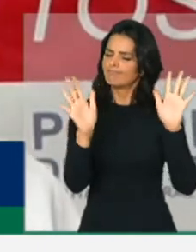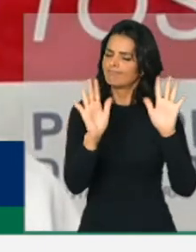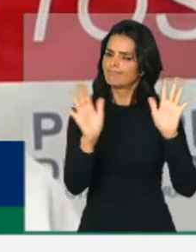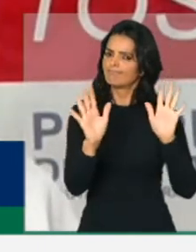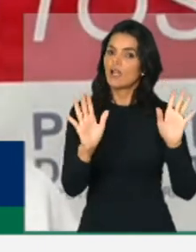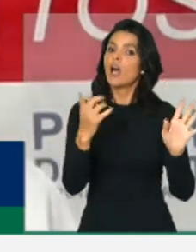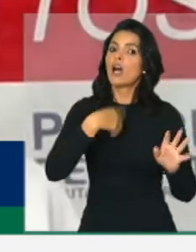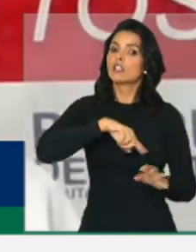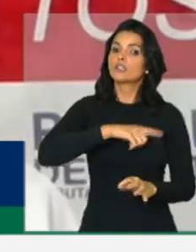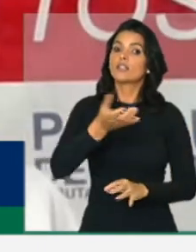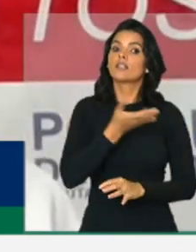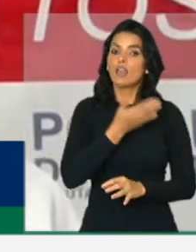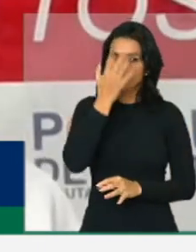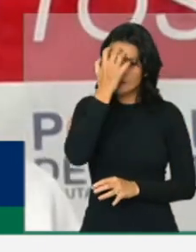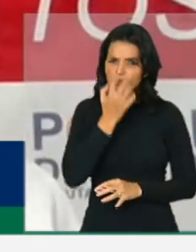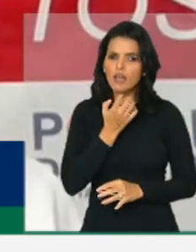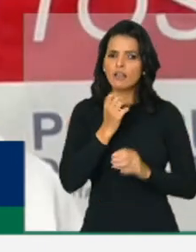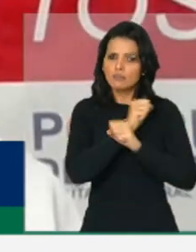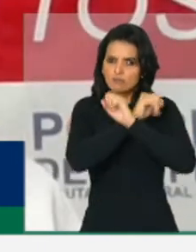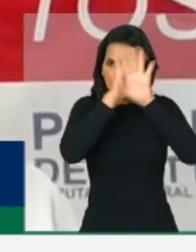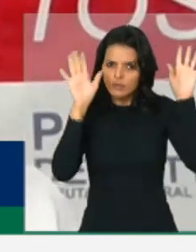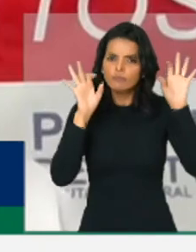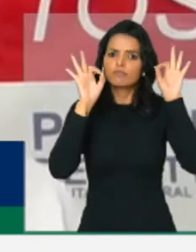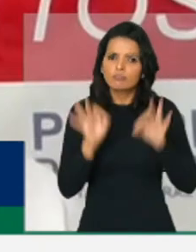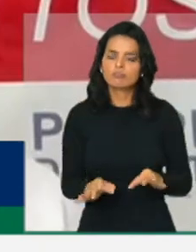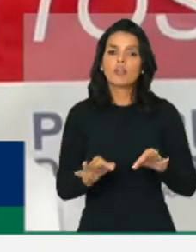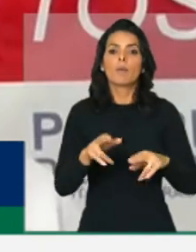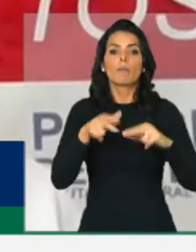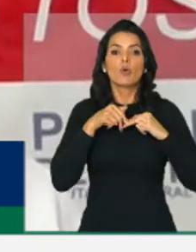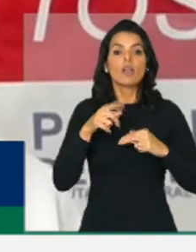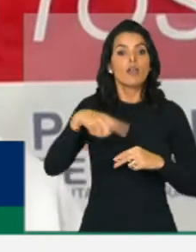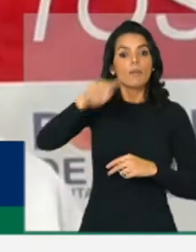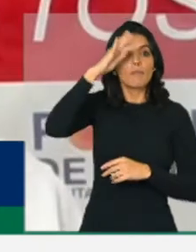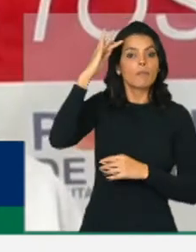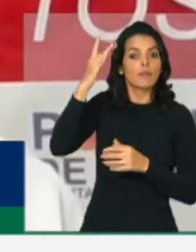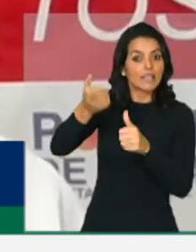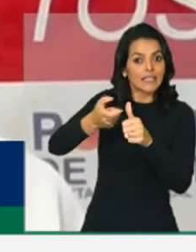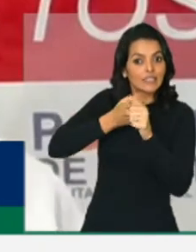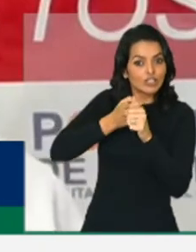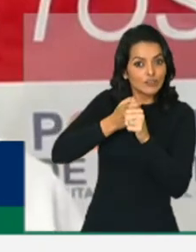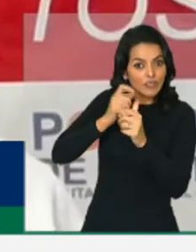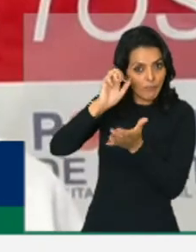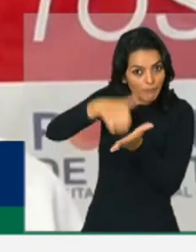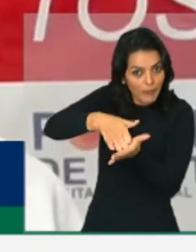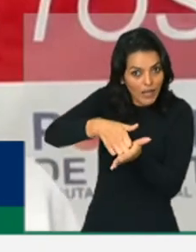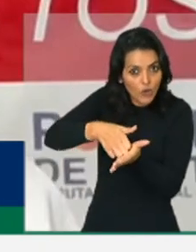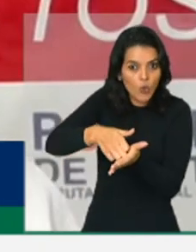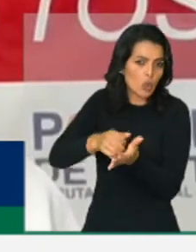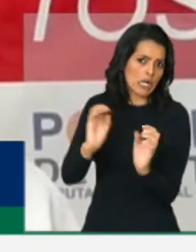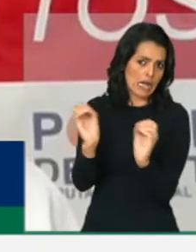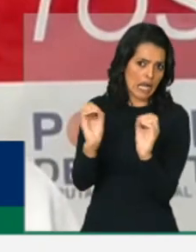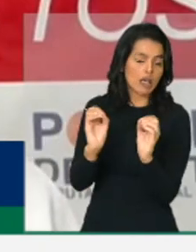É UM EXAGERO. QUANDO A ESMOLA É DEMAIS O SANTO DESCONFIA. E A GENTE FICA DESCONFIADO POR ISSO NÓS QUEREMOS VOTAR O